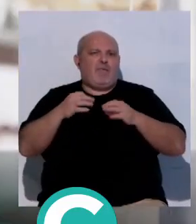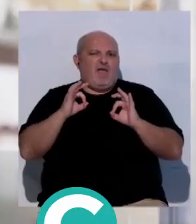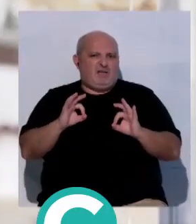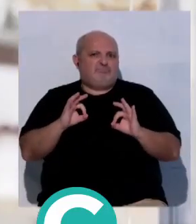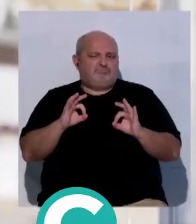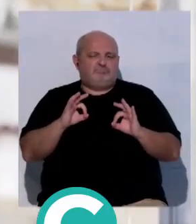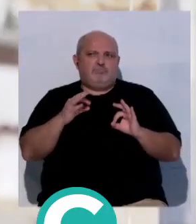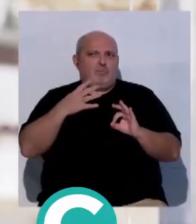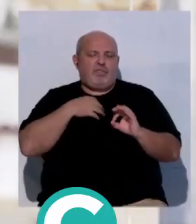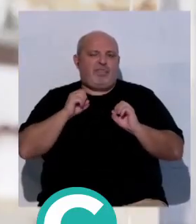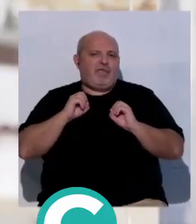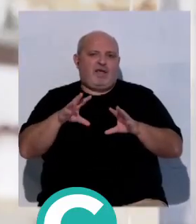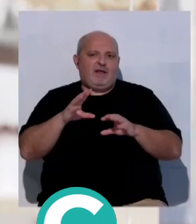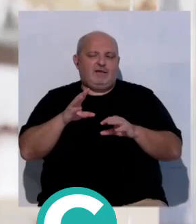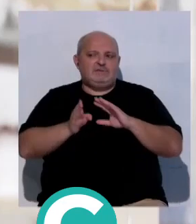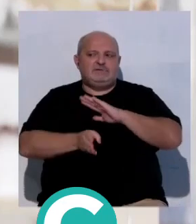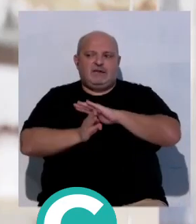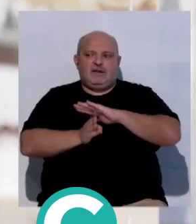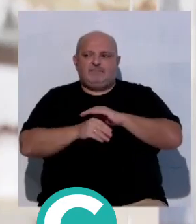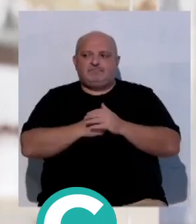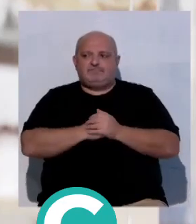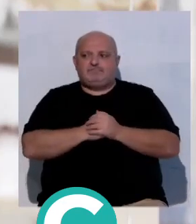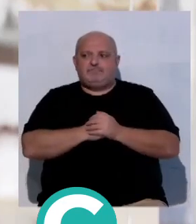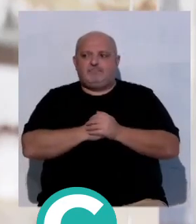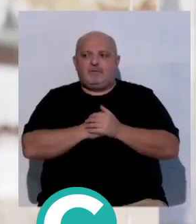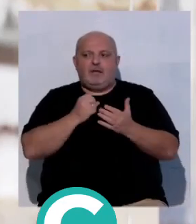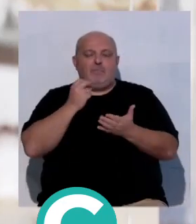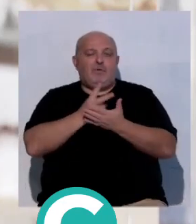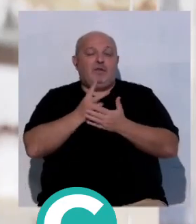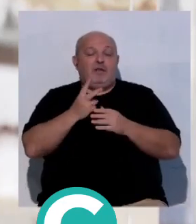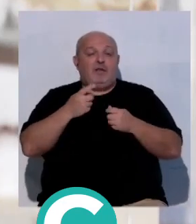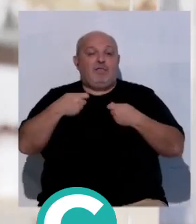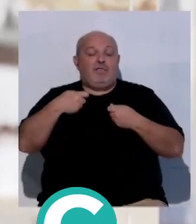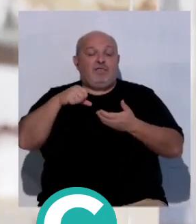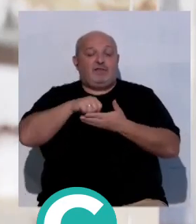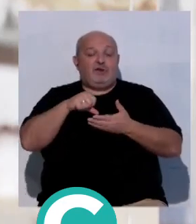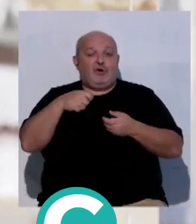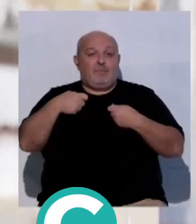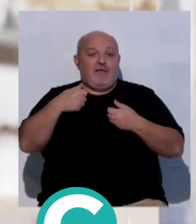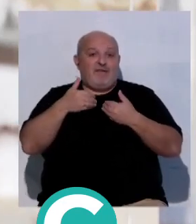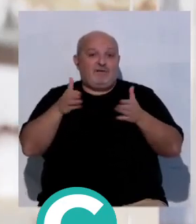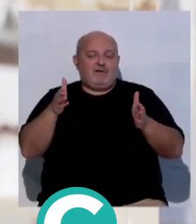no puede dejar de de serlo y la apuesta del centro comercial abierto por ello y el trabajo tan grande